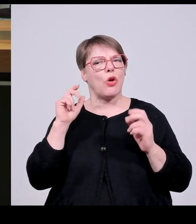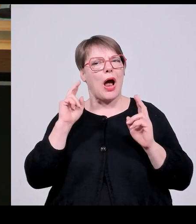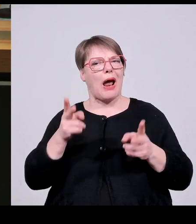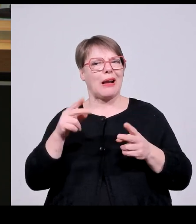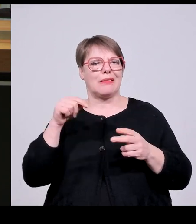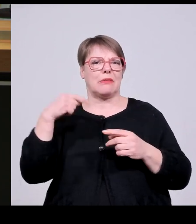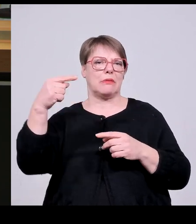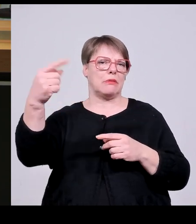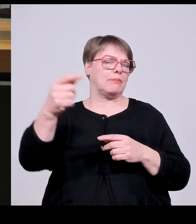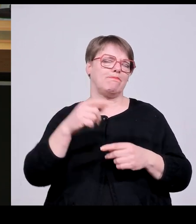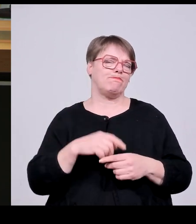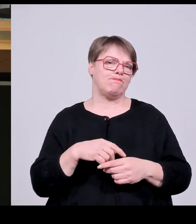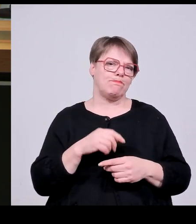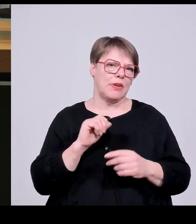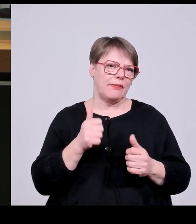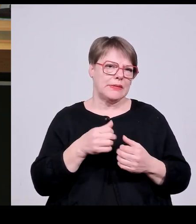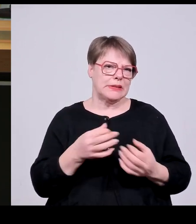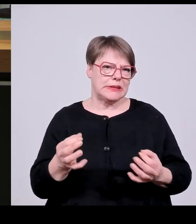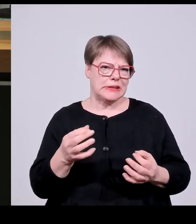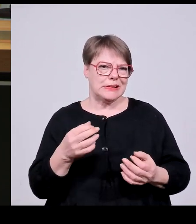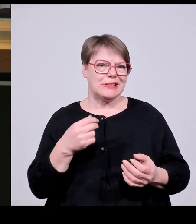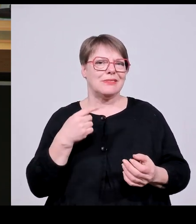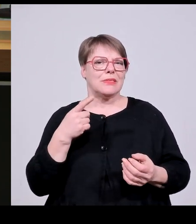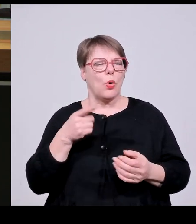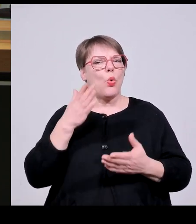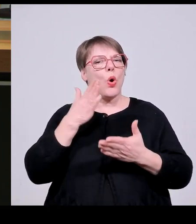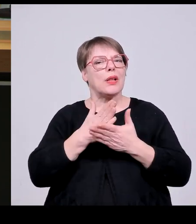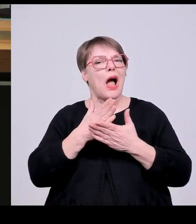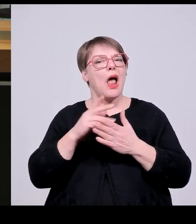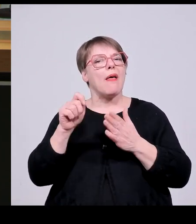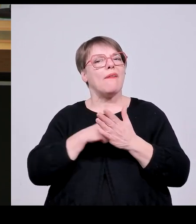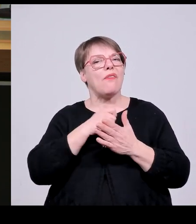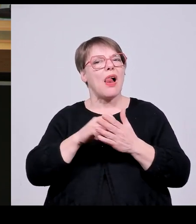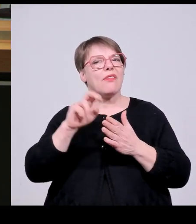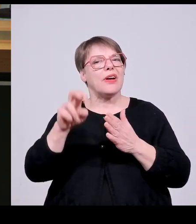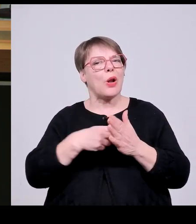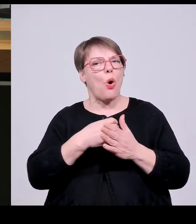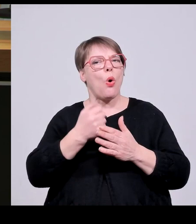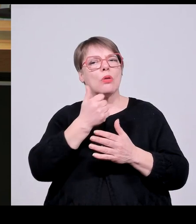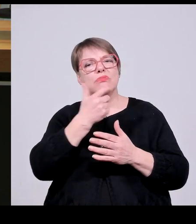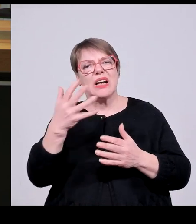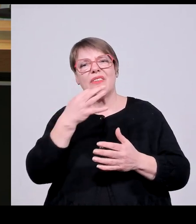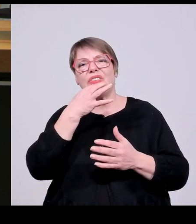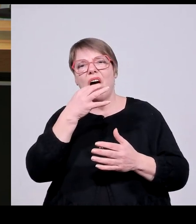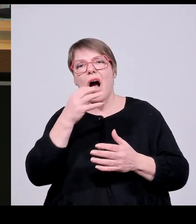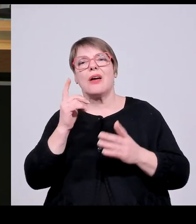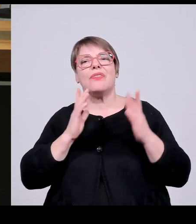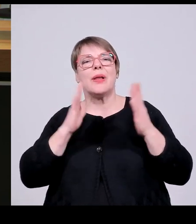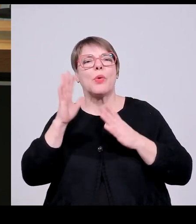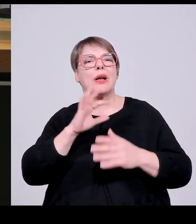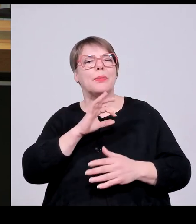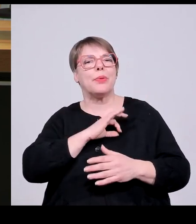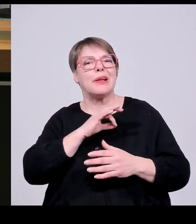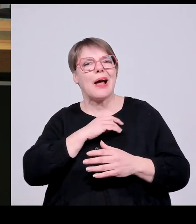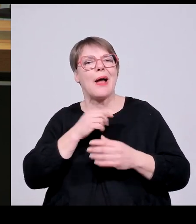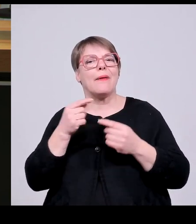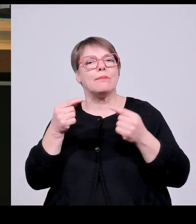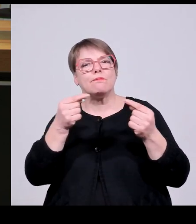einer solchen Zeit der Rechtsunsicherheit aufgrund fehlender gesetzlicher Regelung einer Wahlwiederholung, es ist ein Zeichen von Verantwortung, gemeinsam und auf